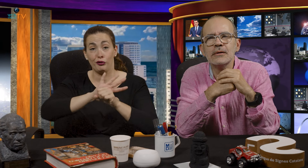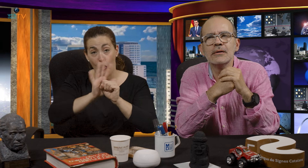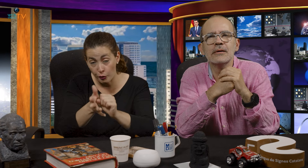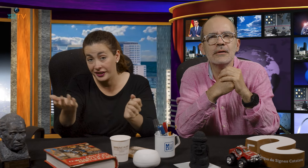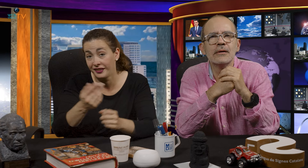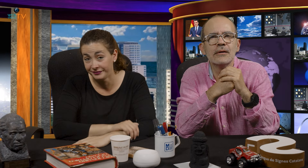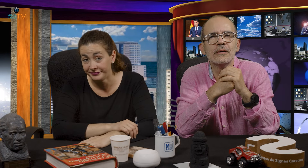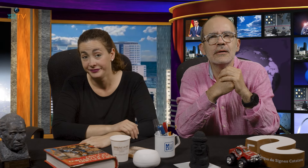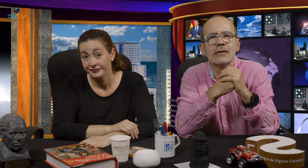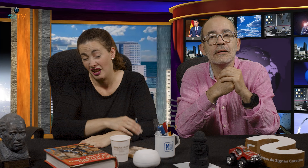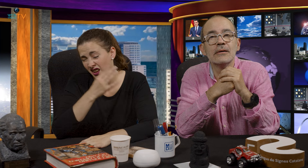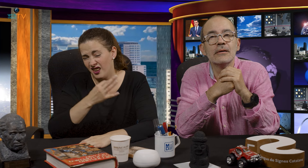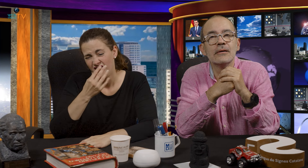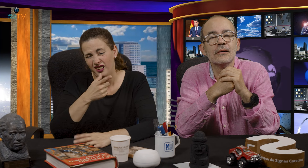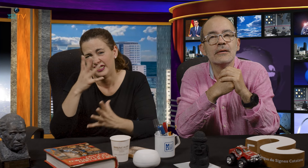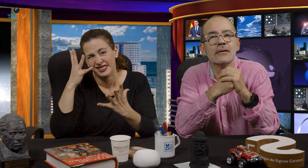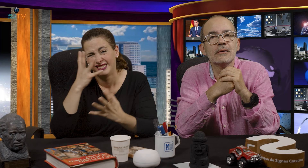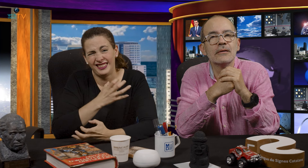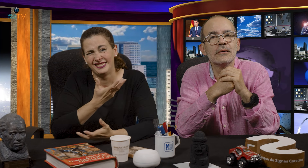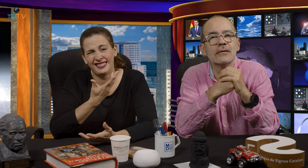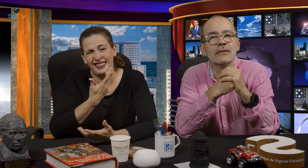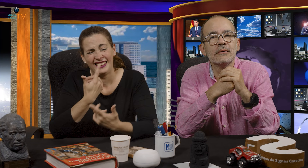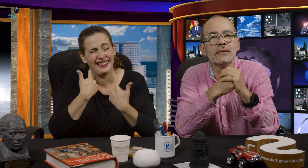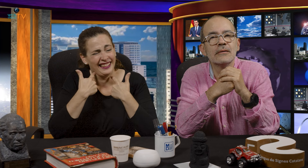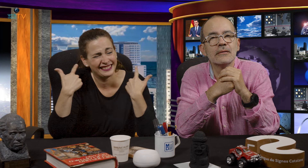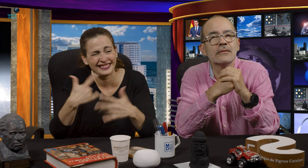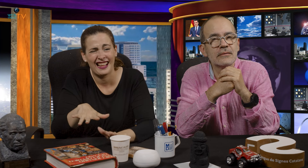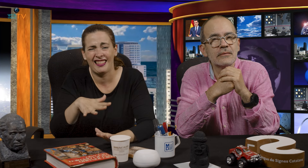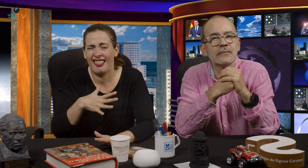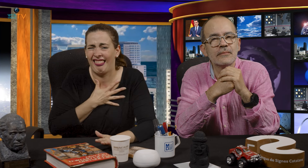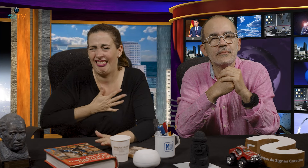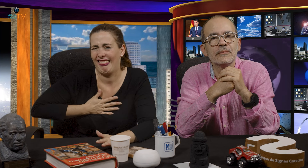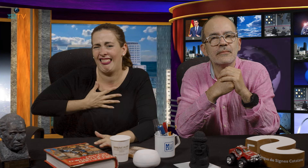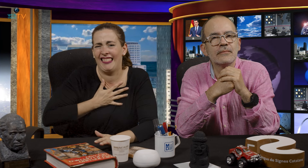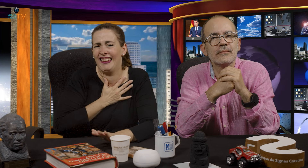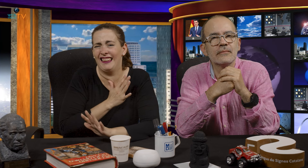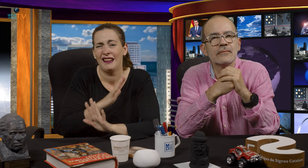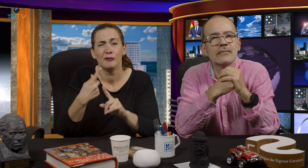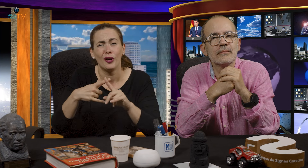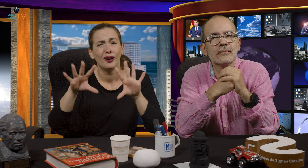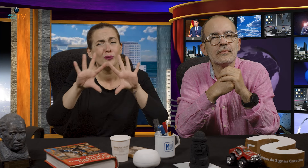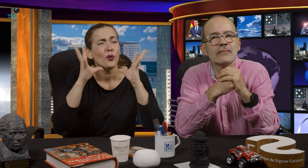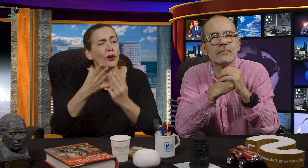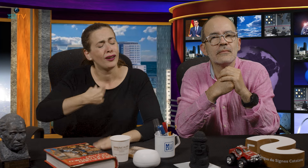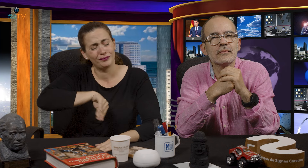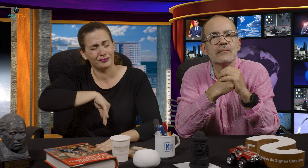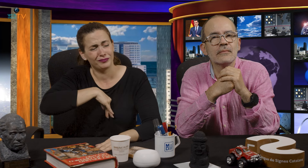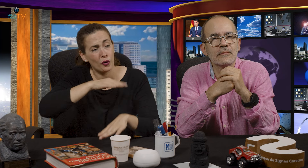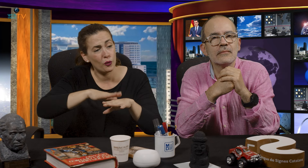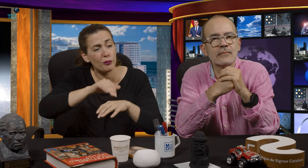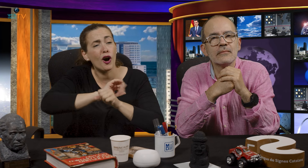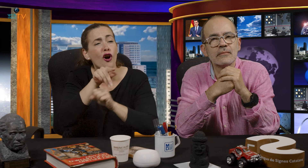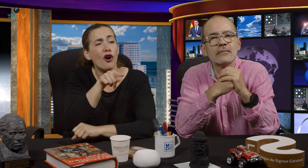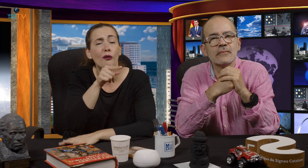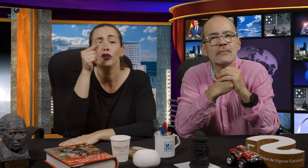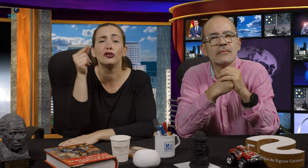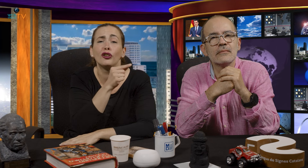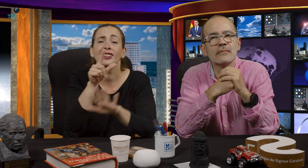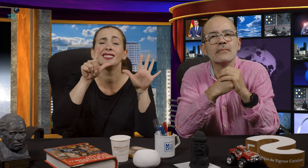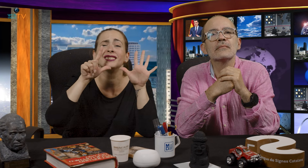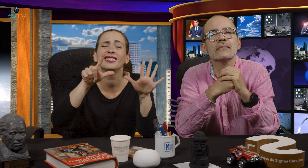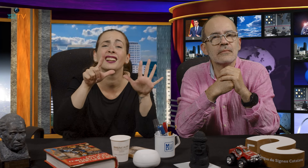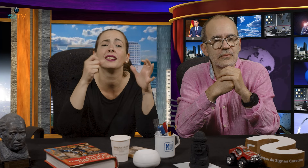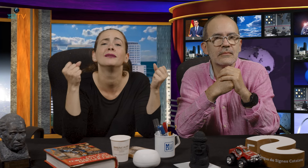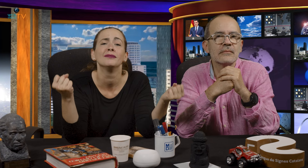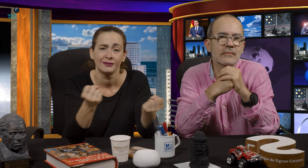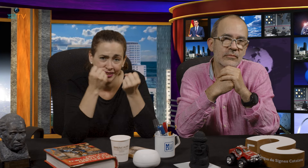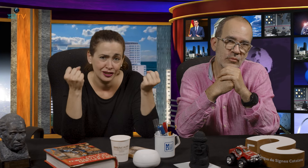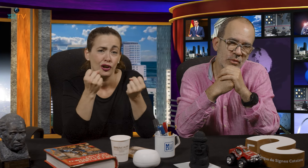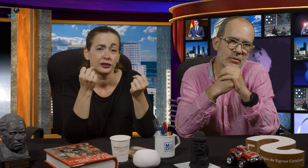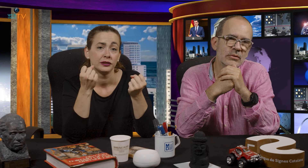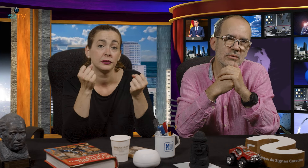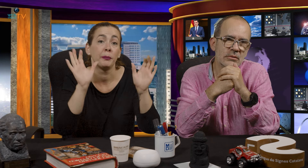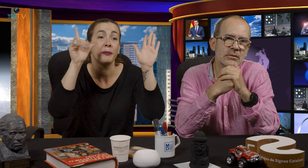El COVID. Fue un desastre. Murieron un total de 7 millones de personas al mundo por culpa del COVID.